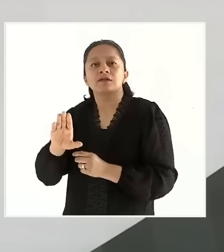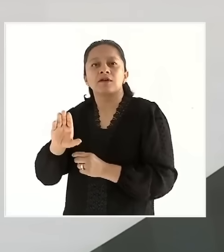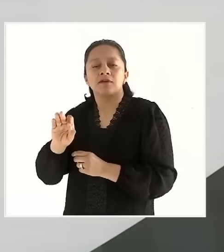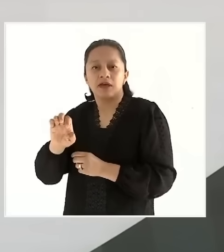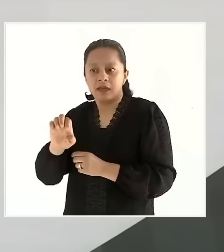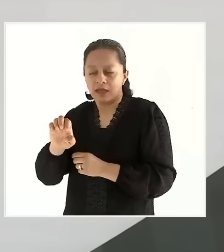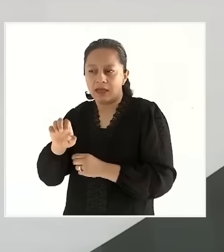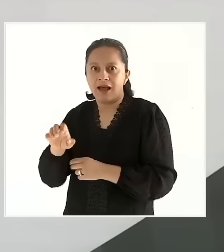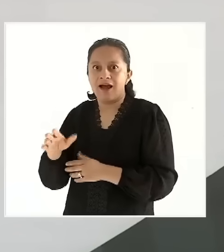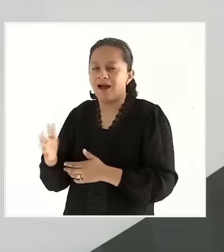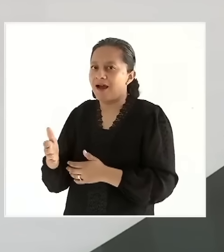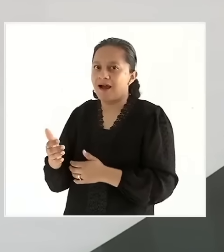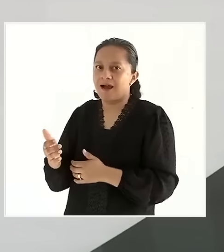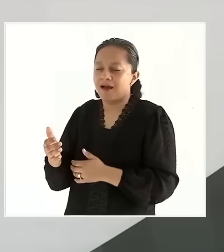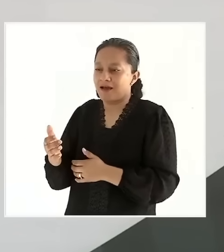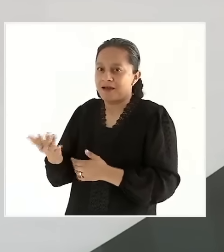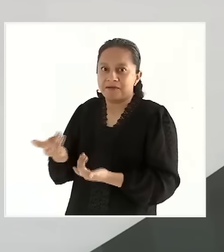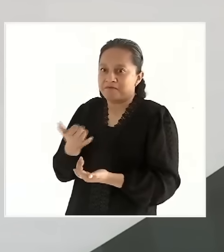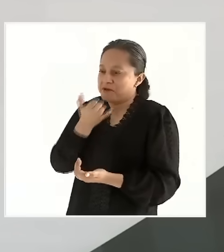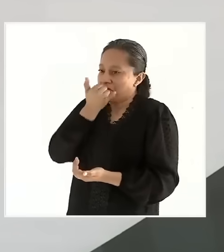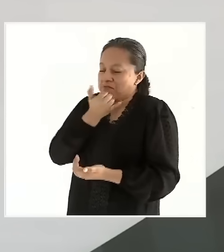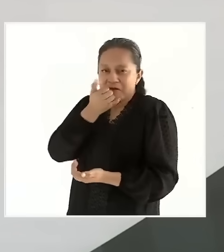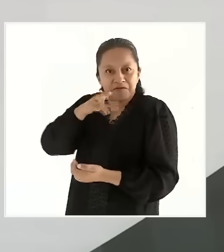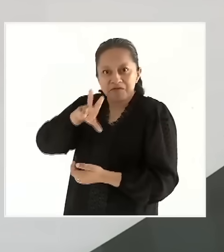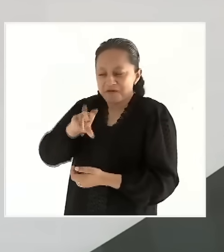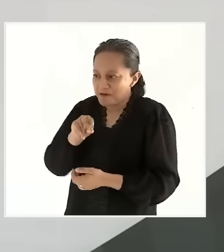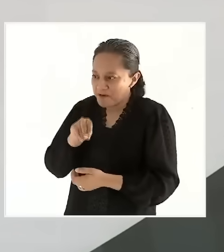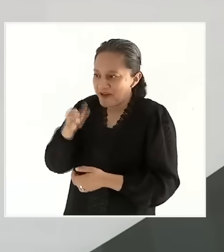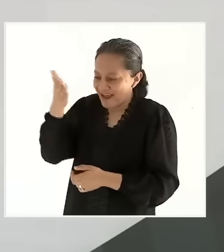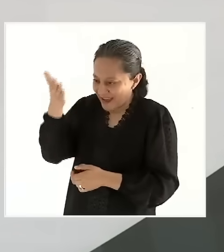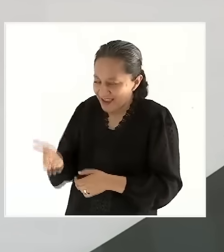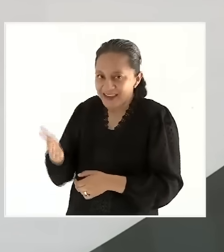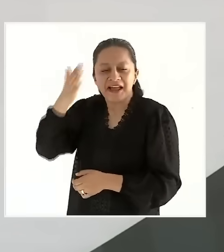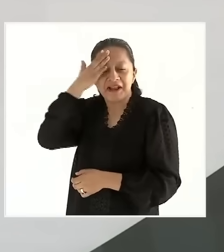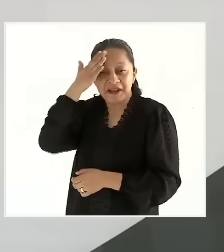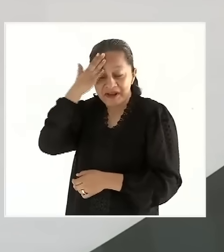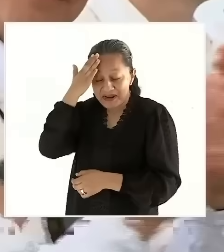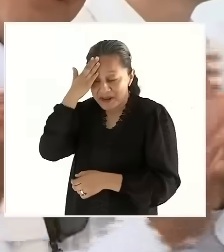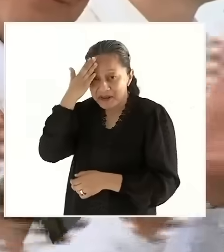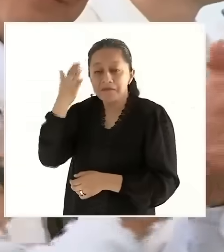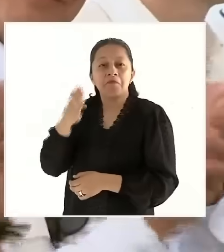haciendo un extraordinario papel al frente de la Comisión Federal de Electricidad. Muchas gracias,